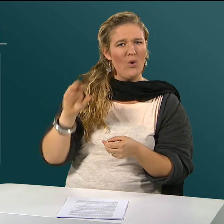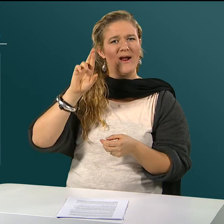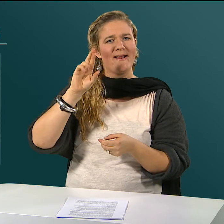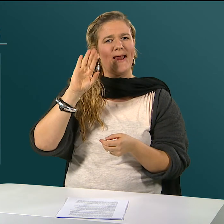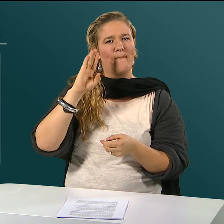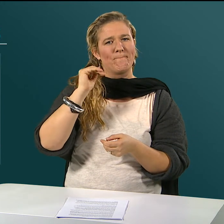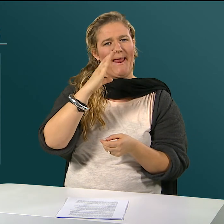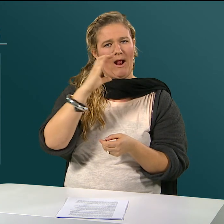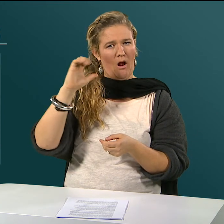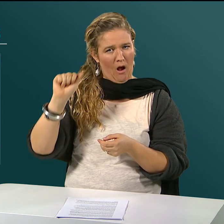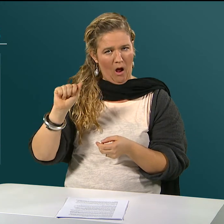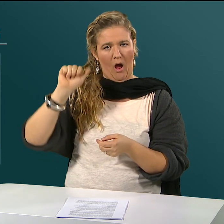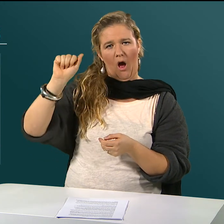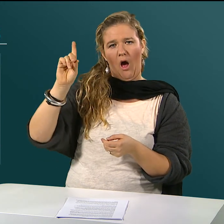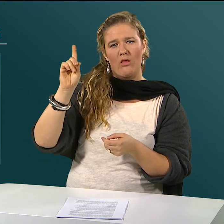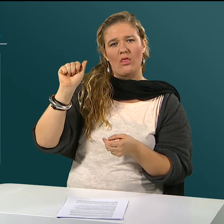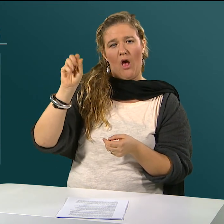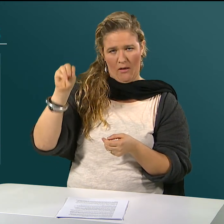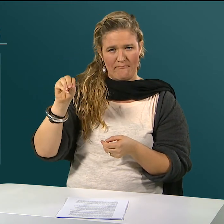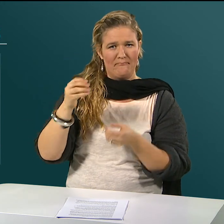Rebecca Adam mitteilen, dass bis zum Sommer